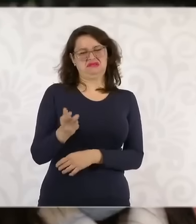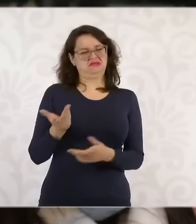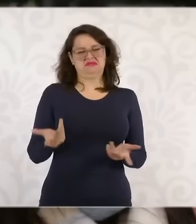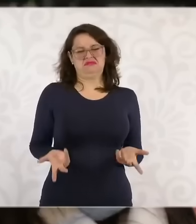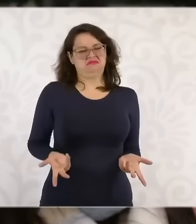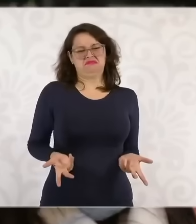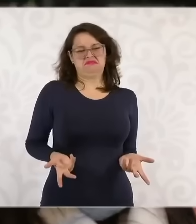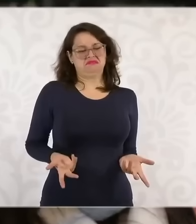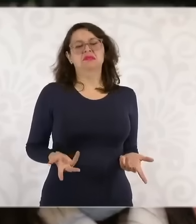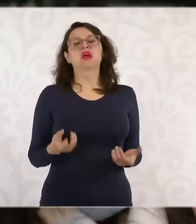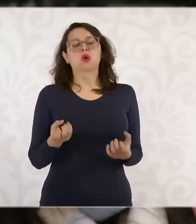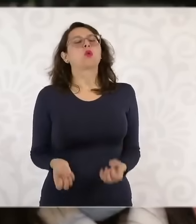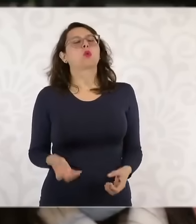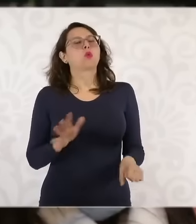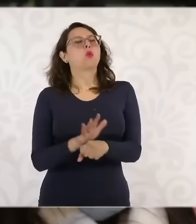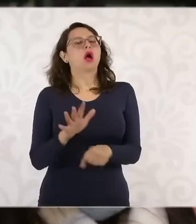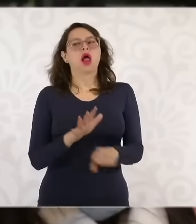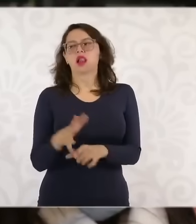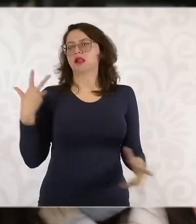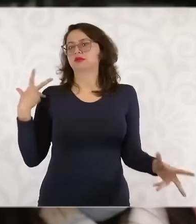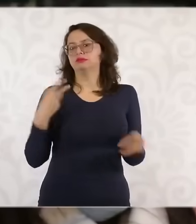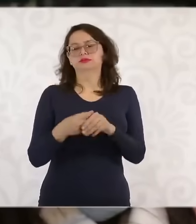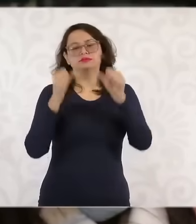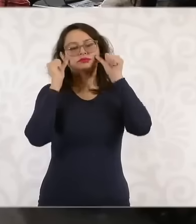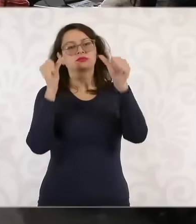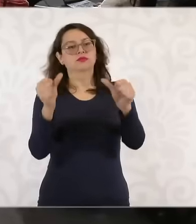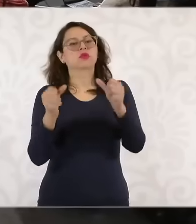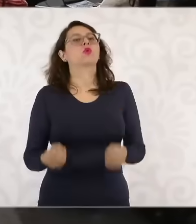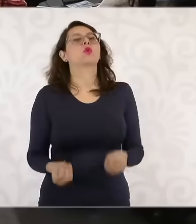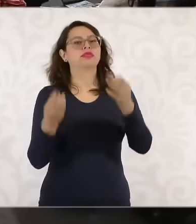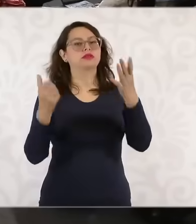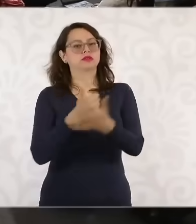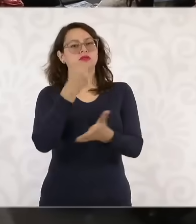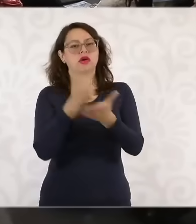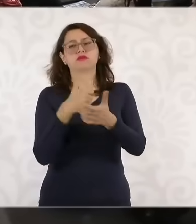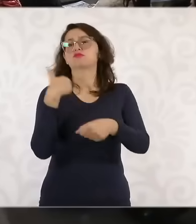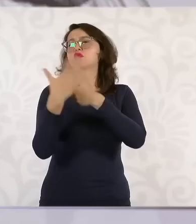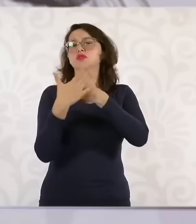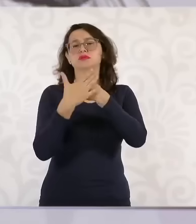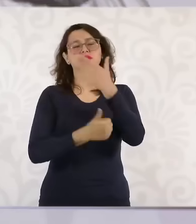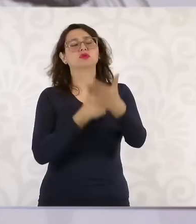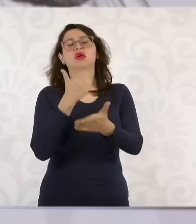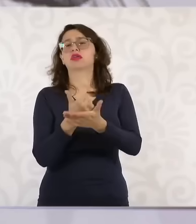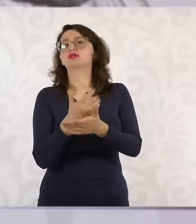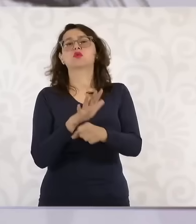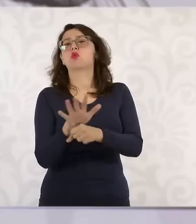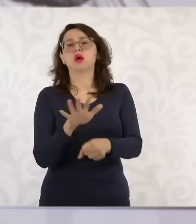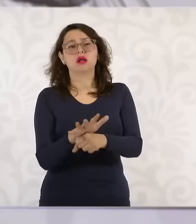son las siguientes ciudades a e integrar a este programa? Sí. Eh, tres cuestiones sobre